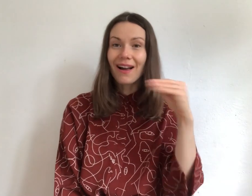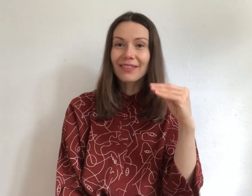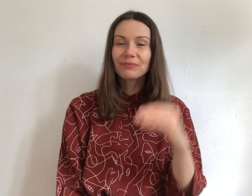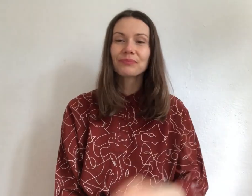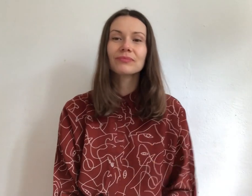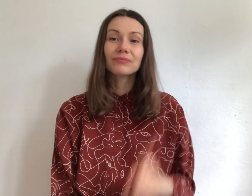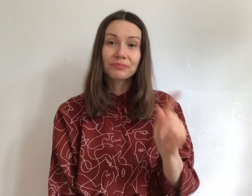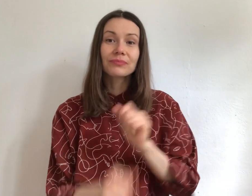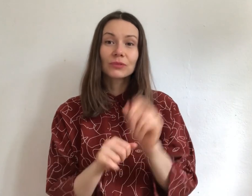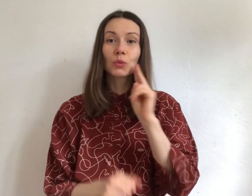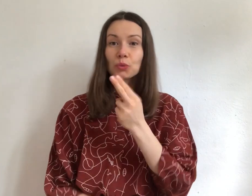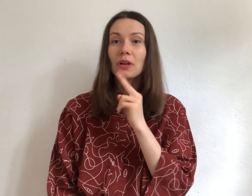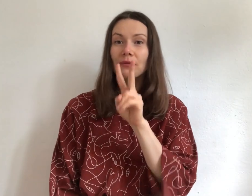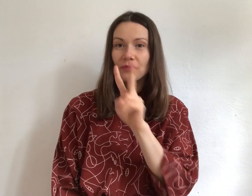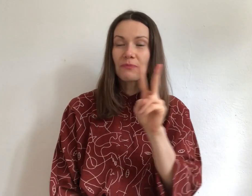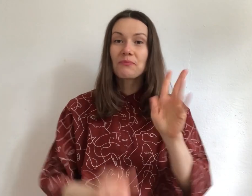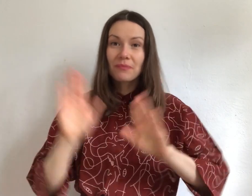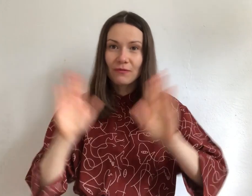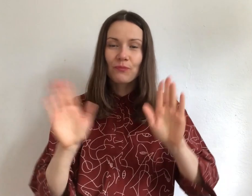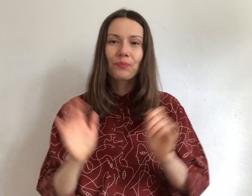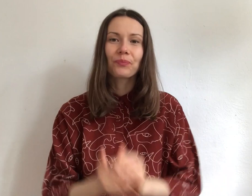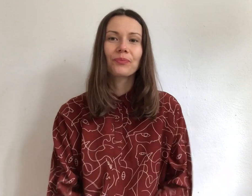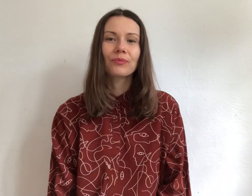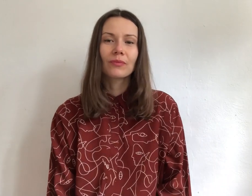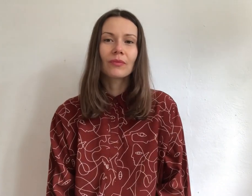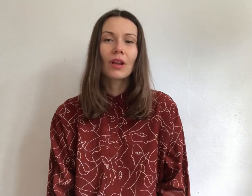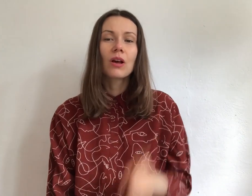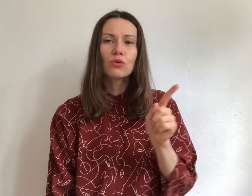Edyta Kozub jest głuchą performerką Visual Vernacular.